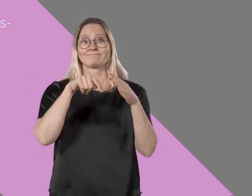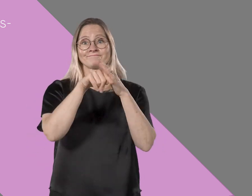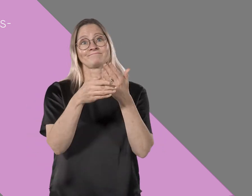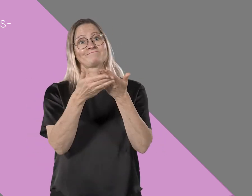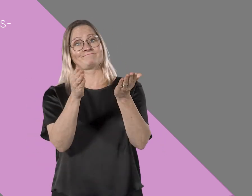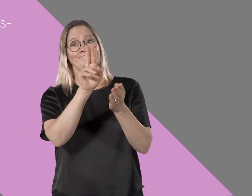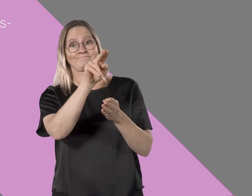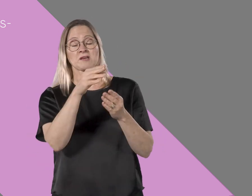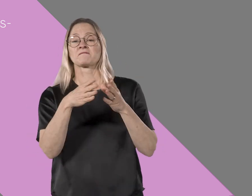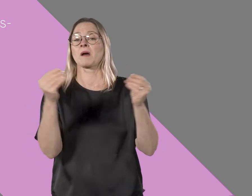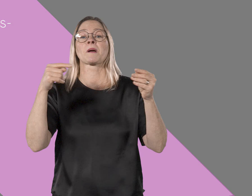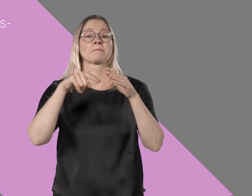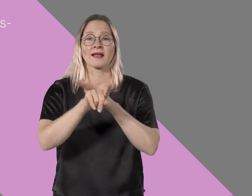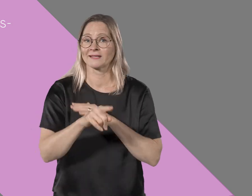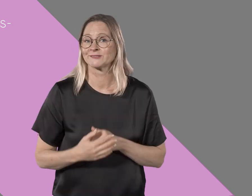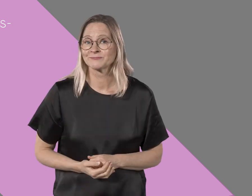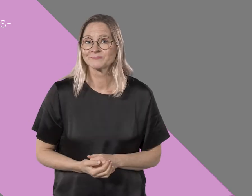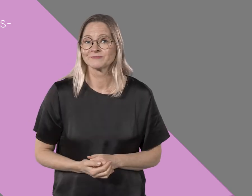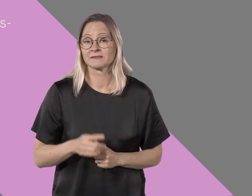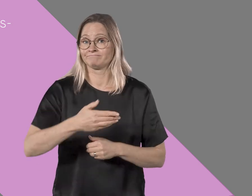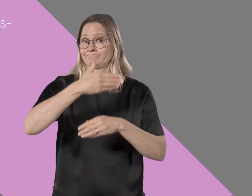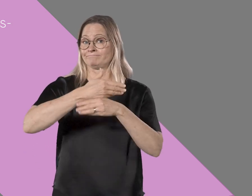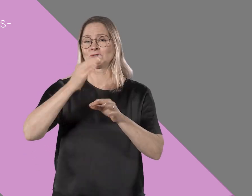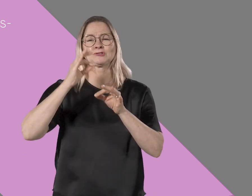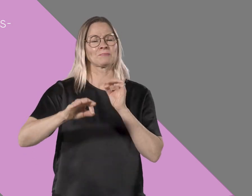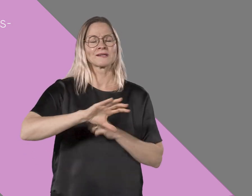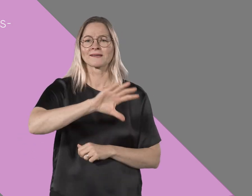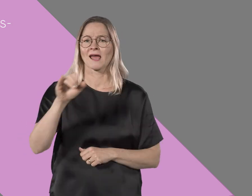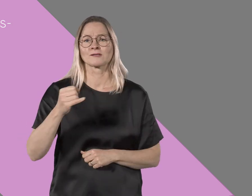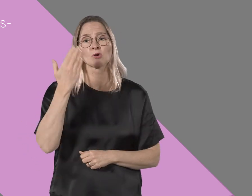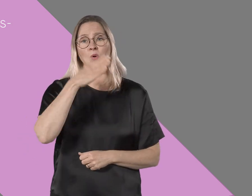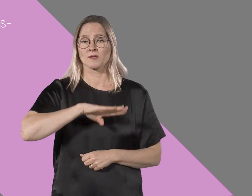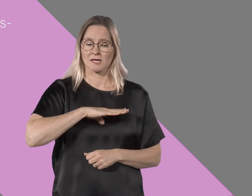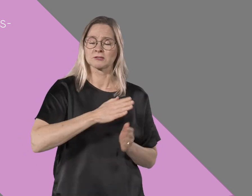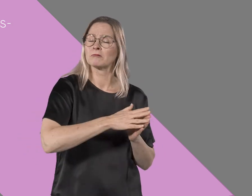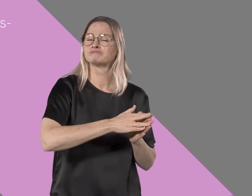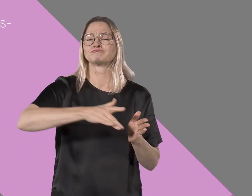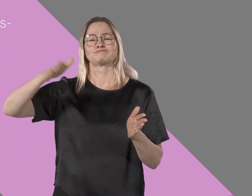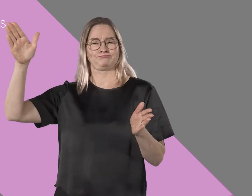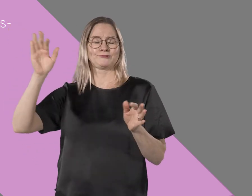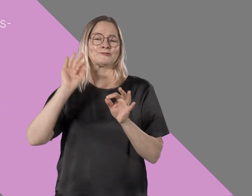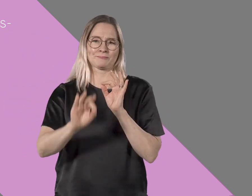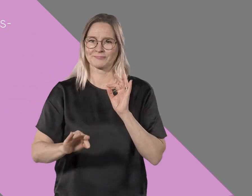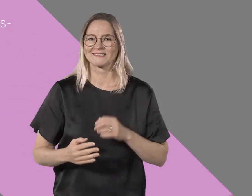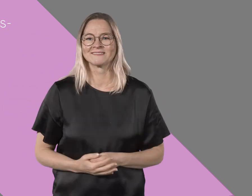ja niihin on vapaa pääsy. Näytelmä sopii kaikille kouluikäisistä ylöspäin.